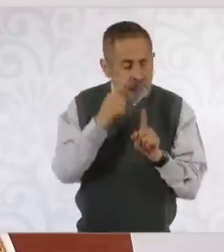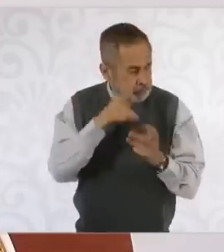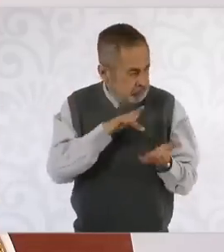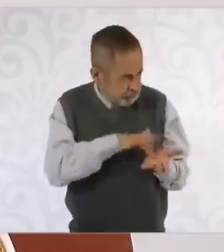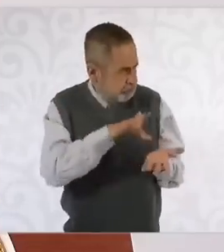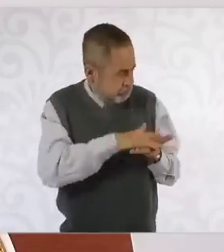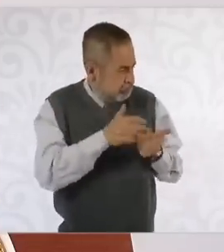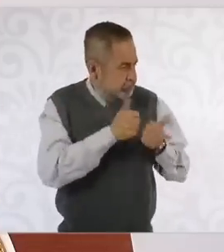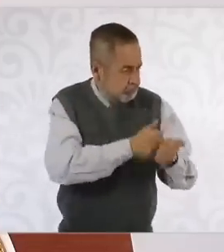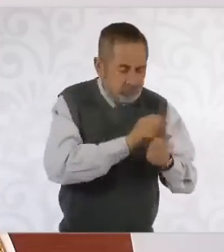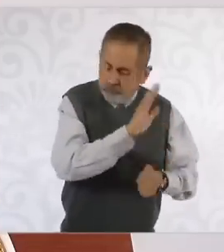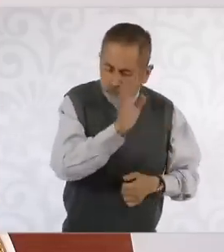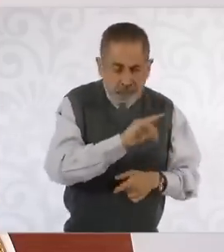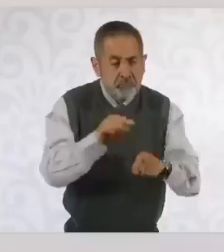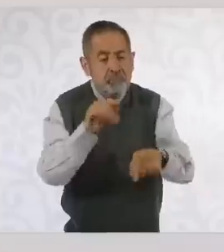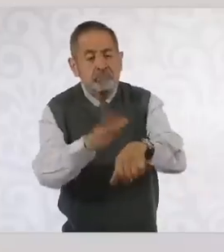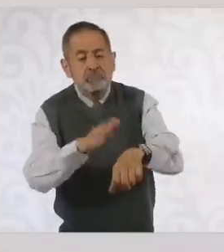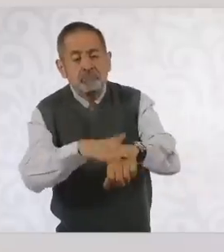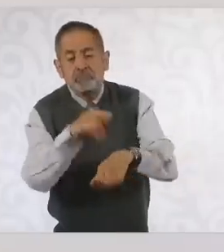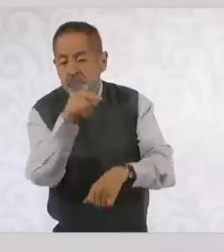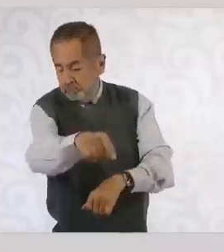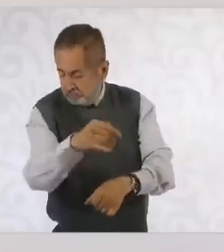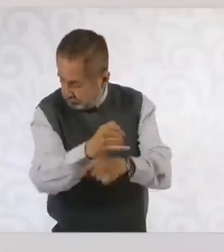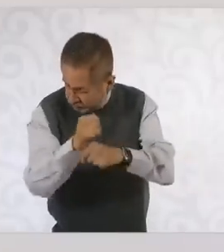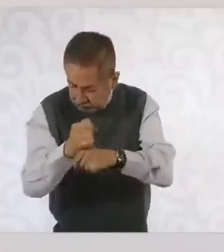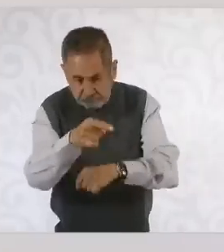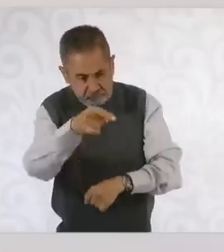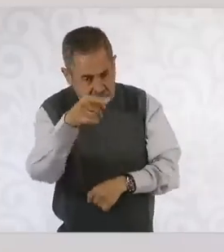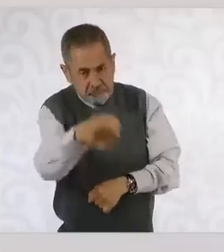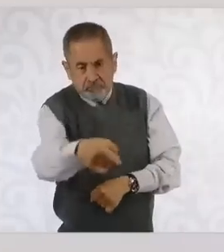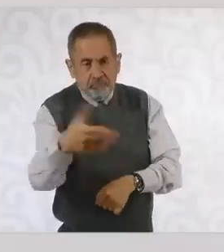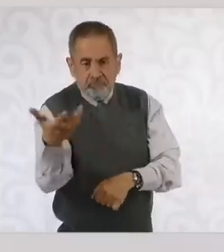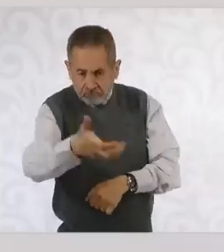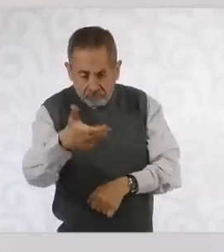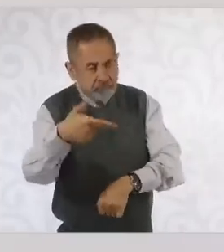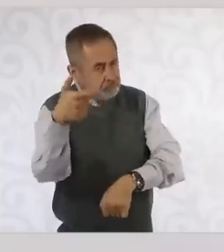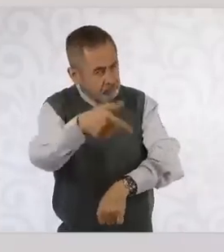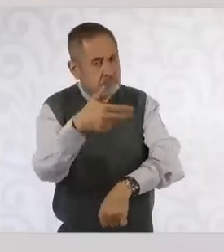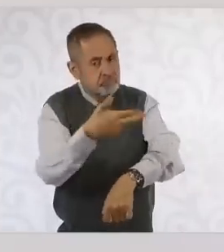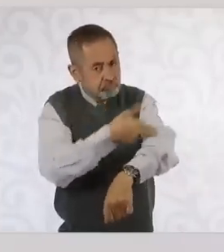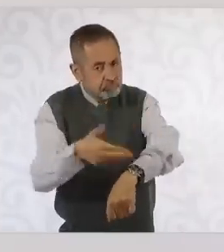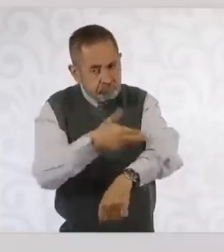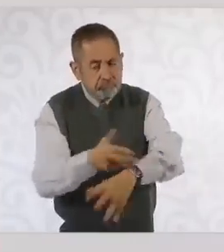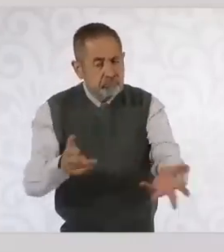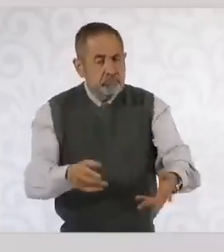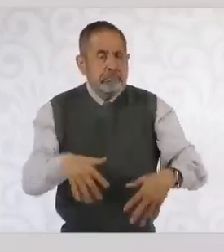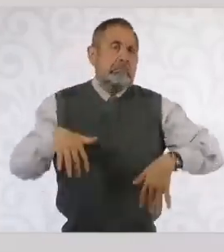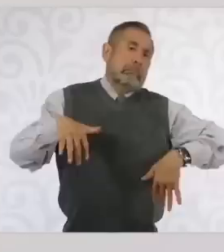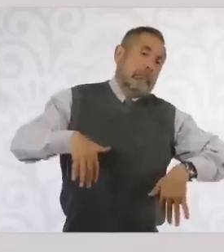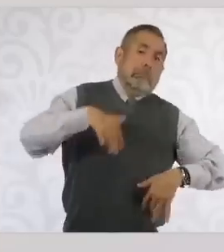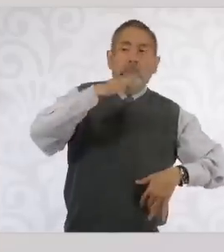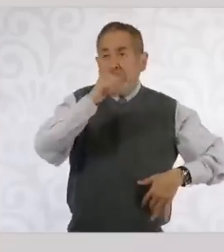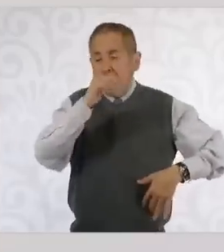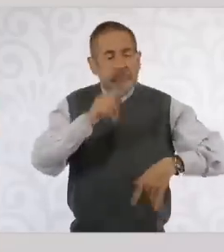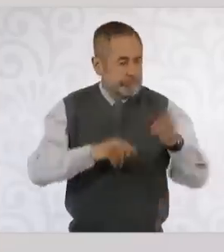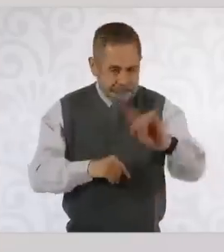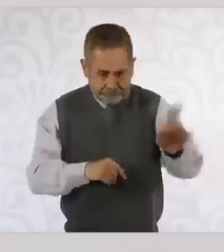a ver no Ministerio Público tienes que abrir la carpeta porque si no eh la impunidad viene desde